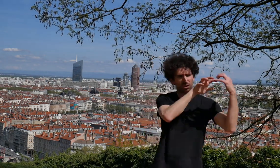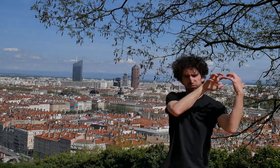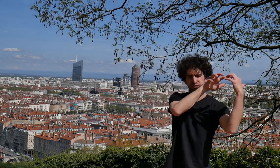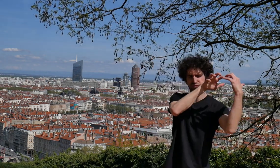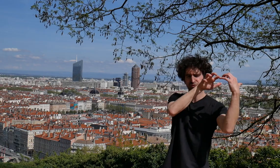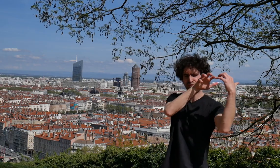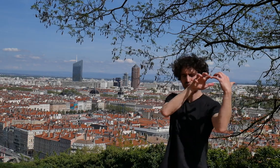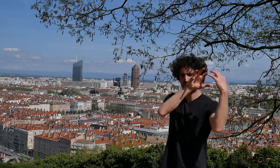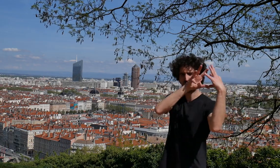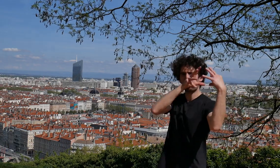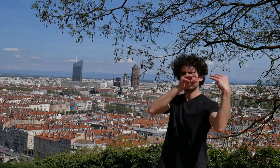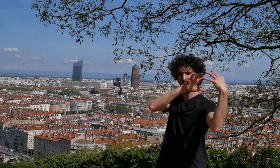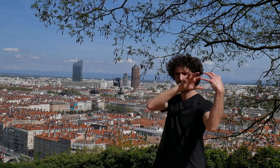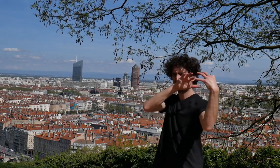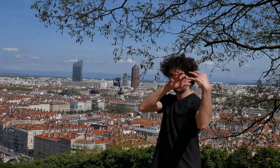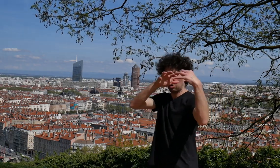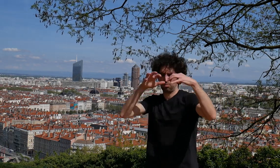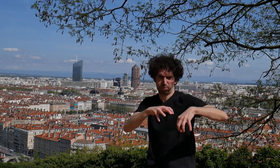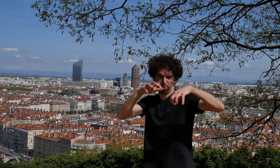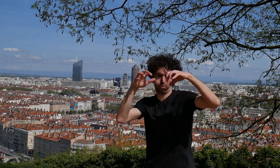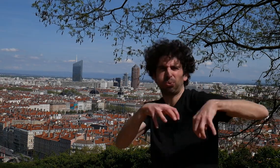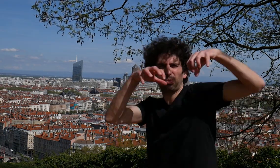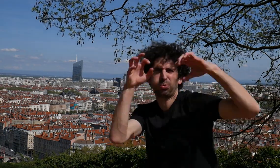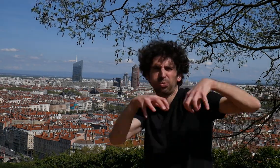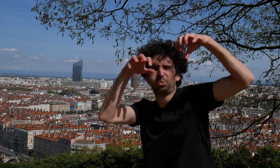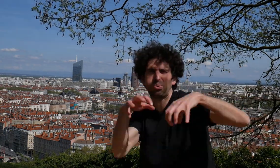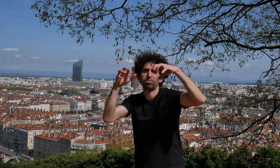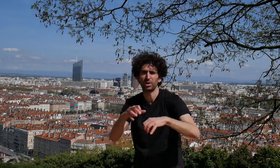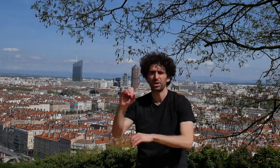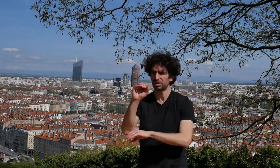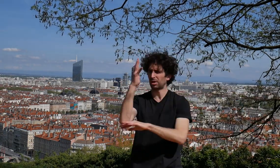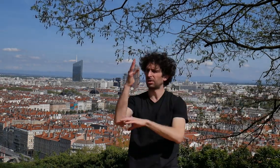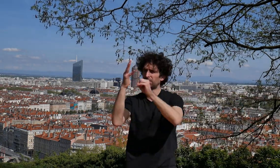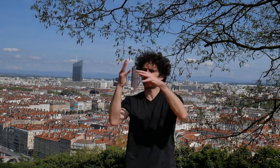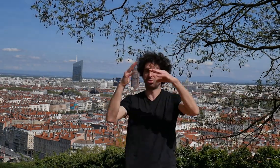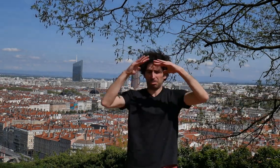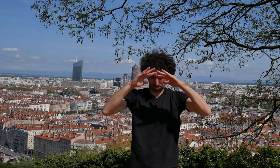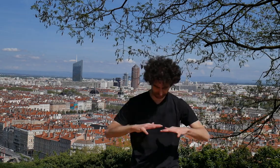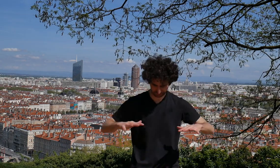Les nuages arrivent, la pluie tombe. Le pollen tombe par terre.